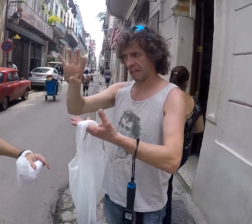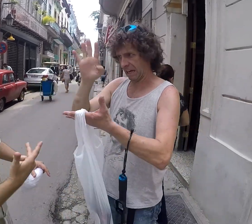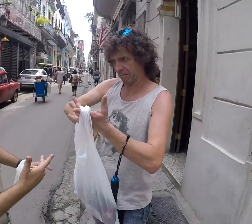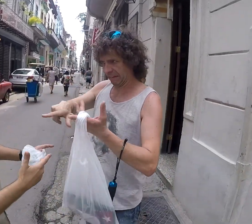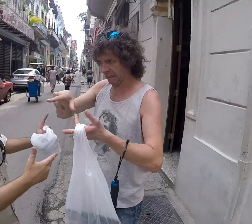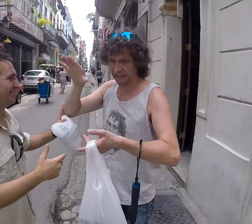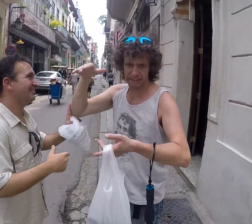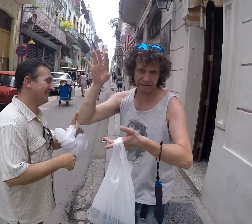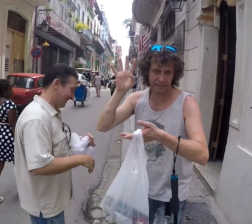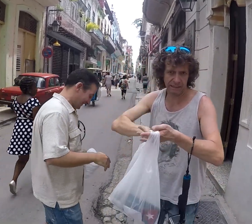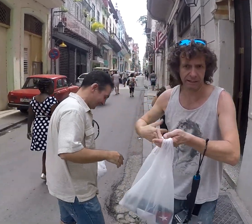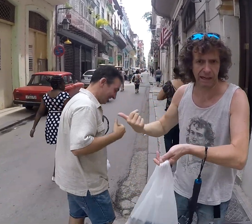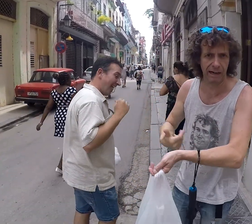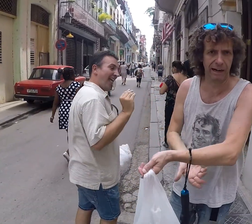No, tú eres del Barça